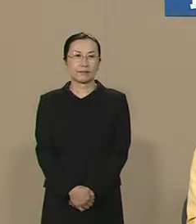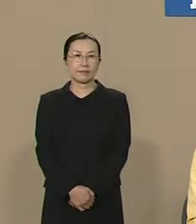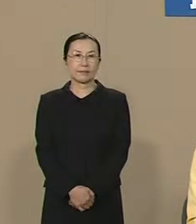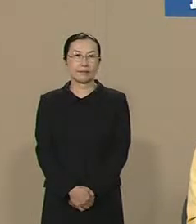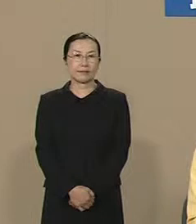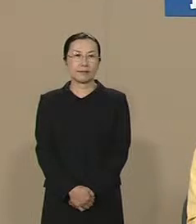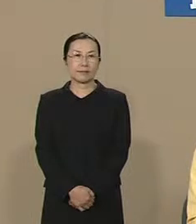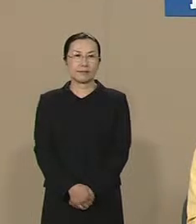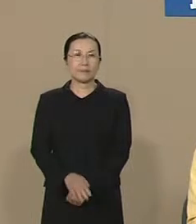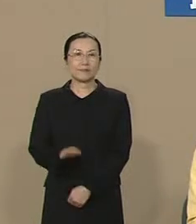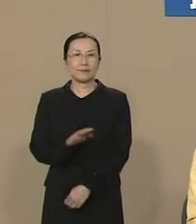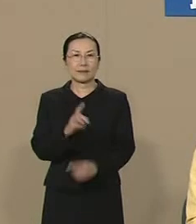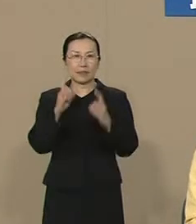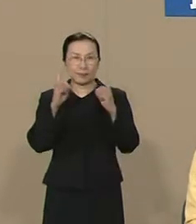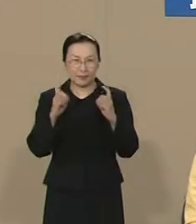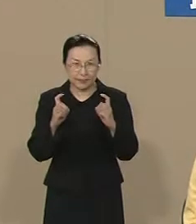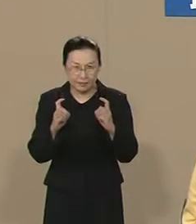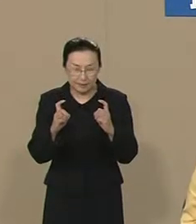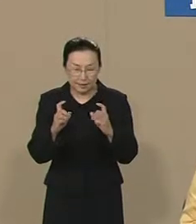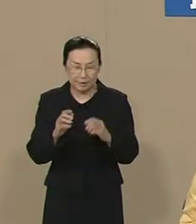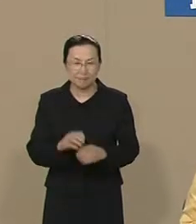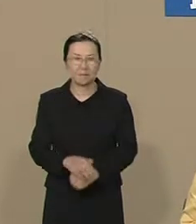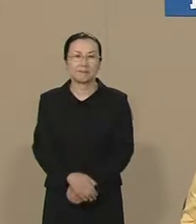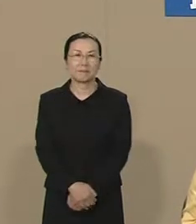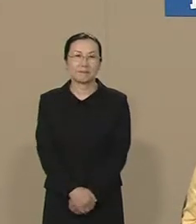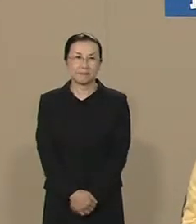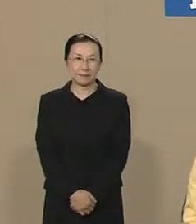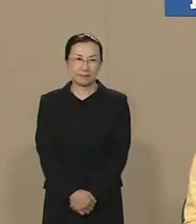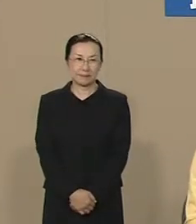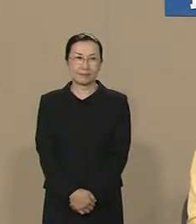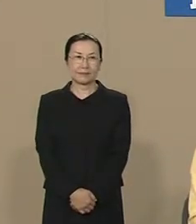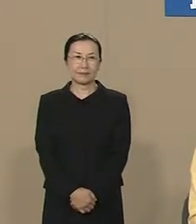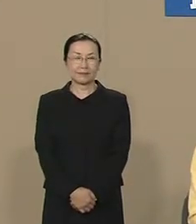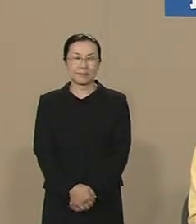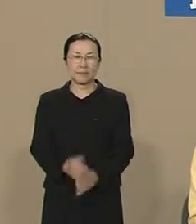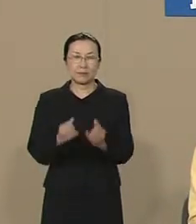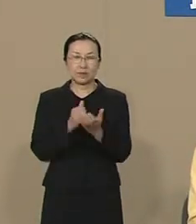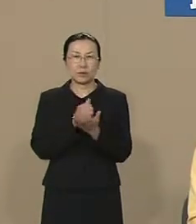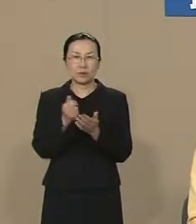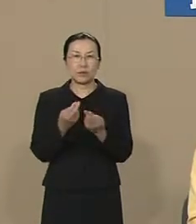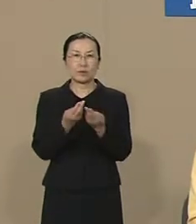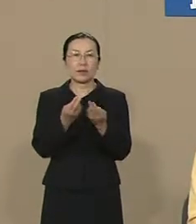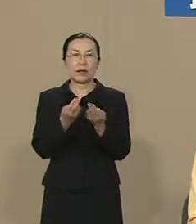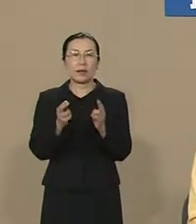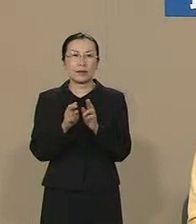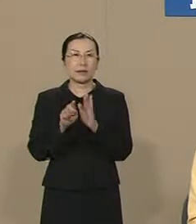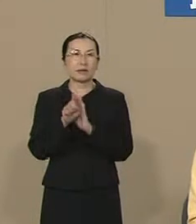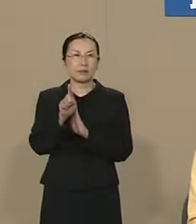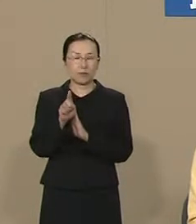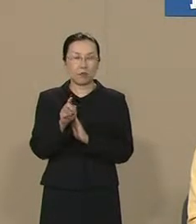皆さん､こんにちは｡ 民主党代表の海江田万里です｡